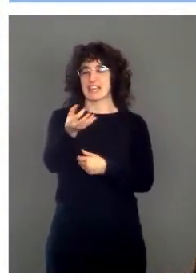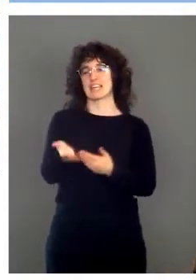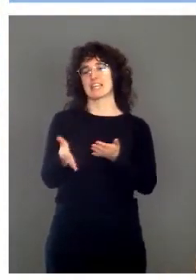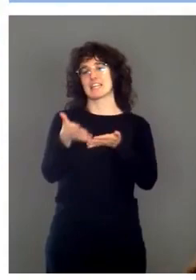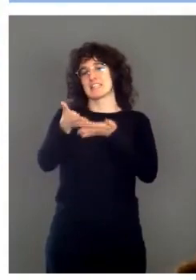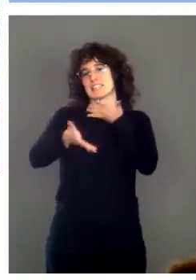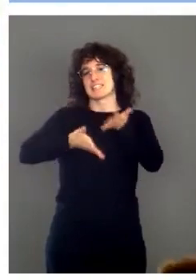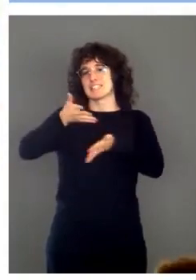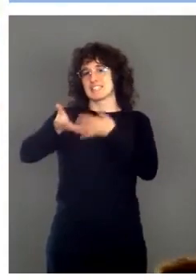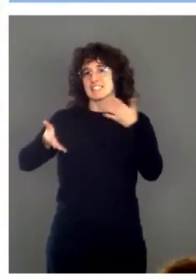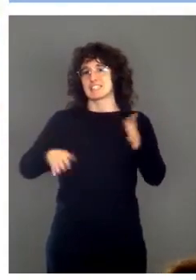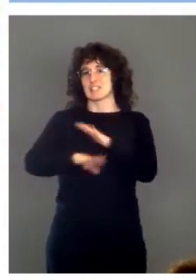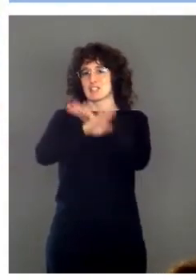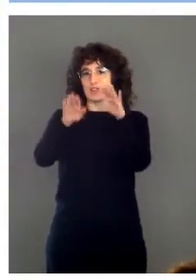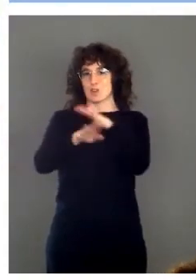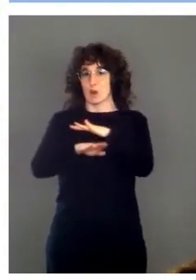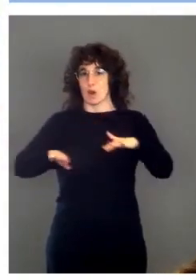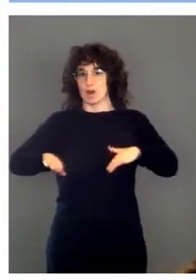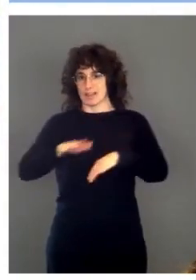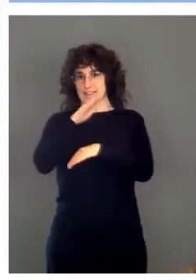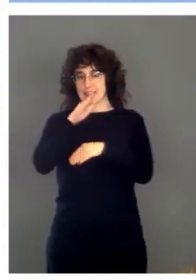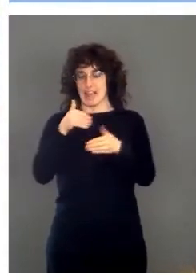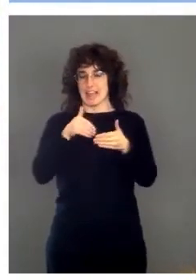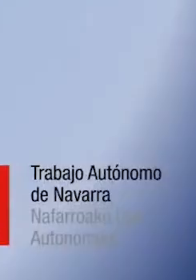Como broche final De este evento Adelante Ahí mismo